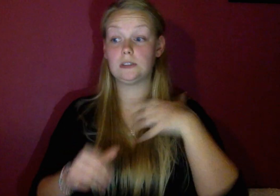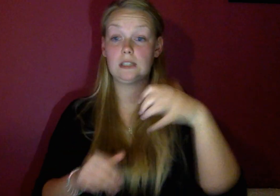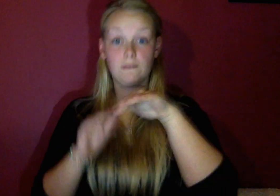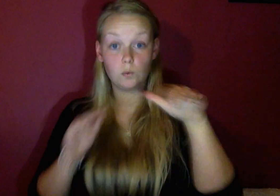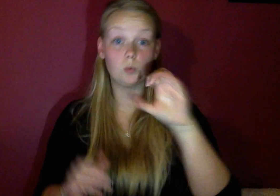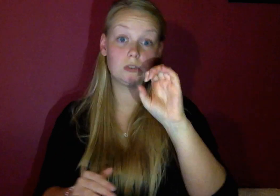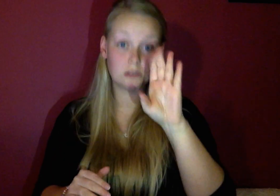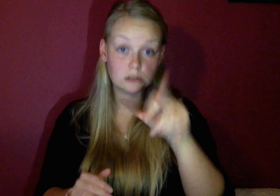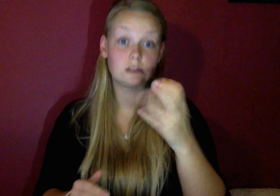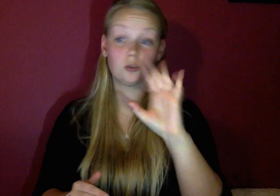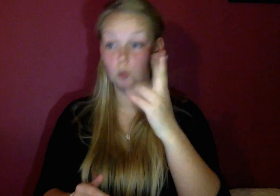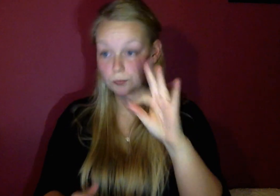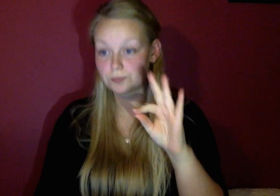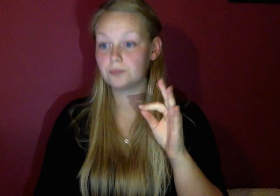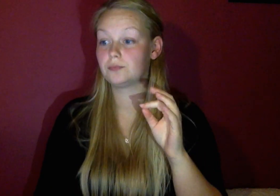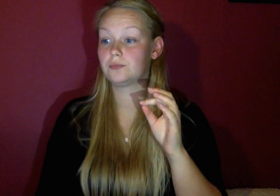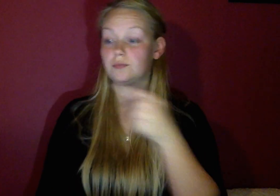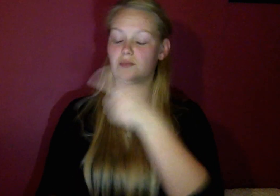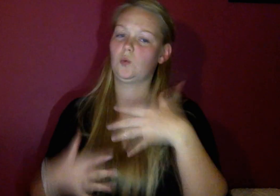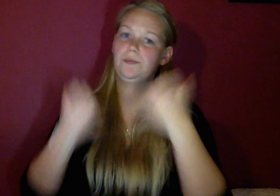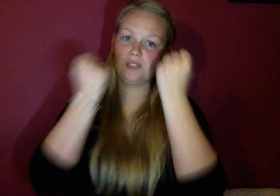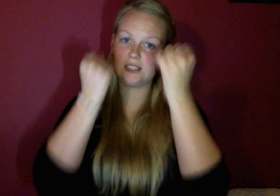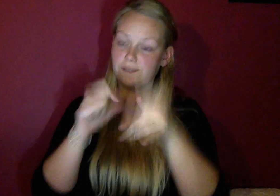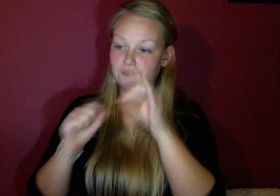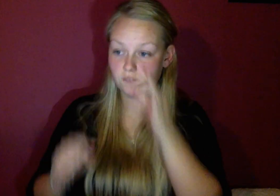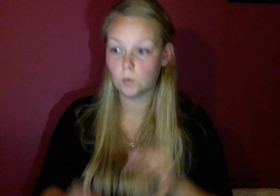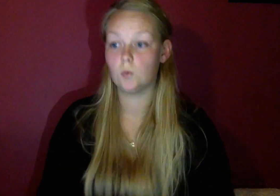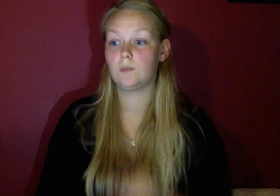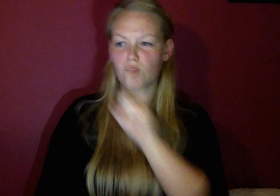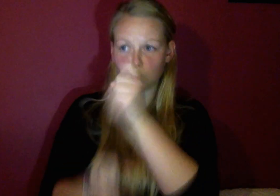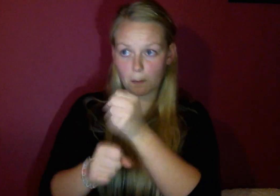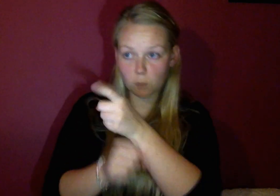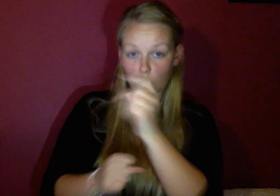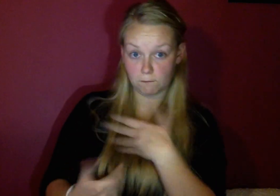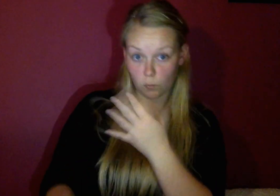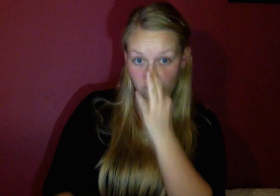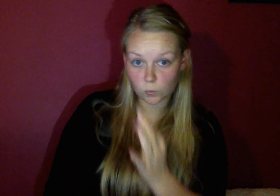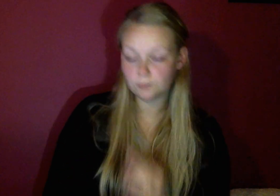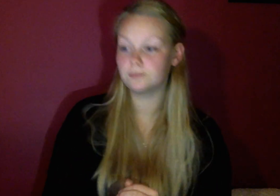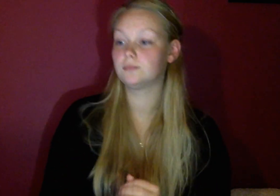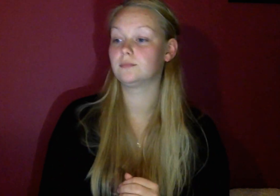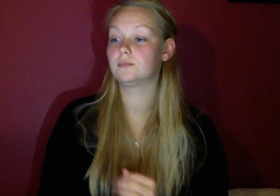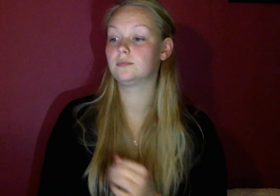som SDR (Sveriges dövas riksförbund) och SDUF (Sveriges Dövas Ungdomsförbund). De är oerhört viktiga i den frågan. Vart jobbar du om jag får fråga?"